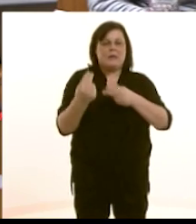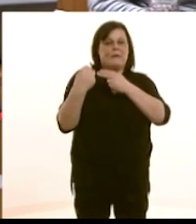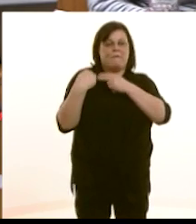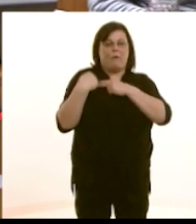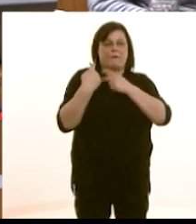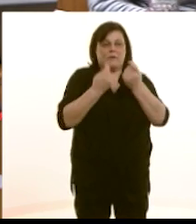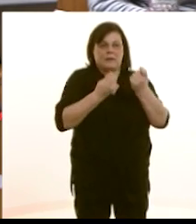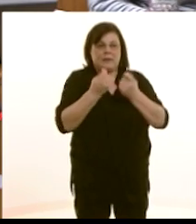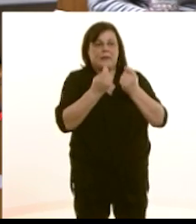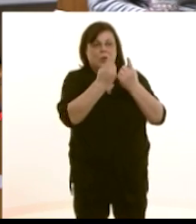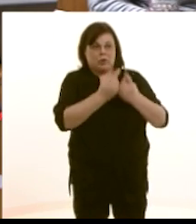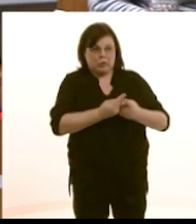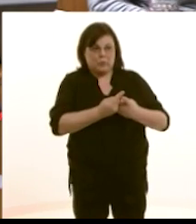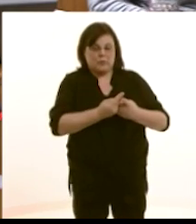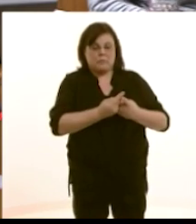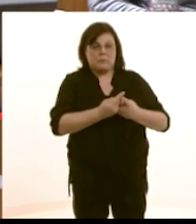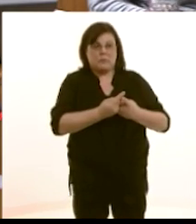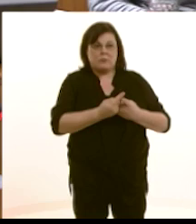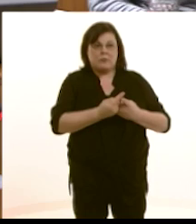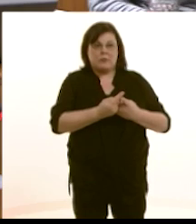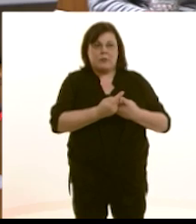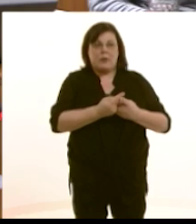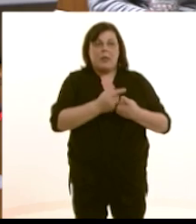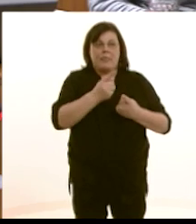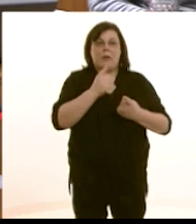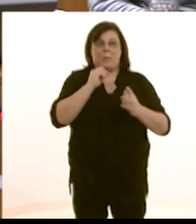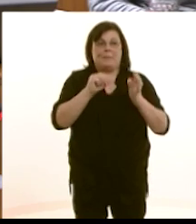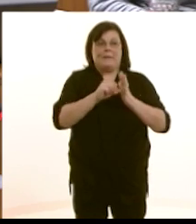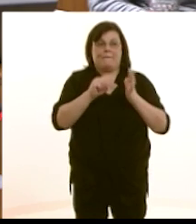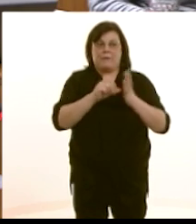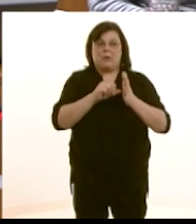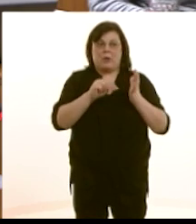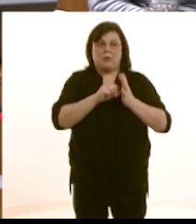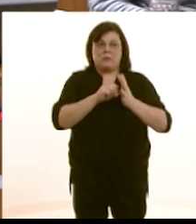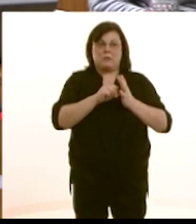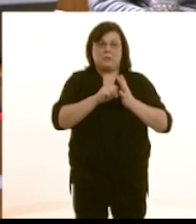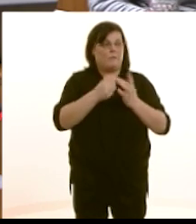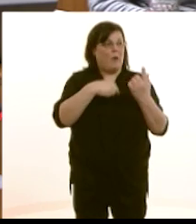maeír sefyllfa gyfreithiol ar hyn o bryd yn rhoi cyfle i bobl Cymru, trwyír Cynulliad